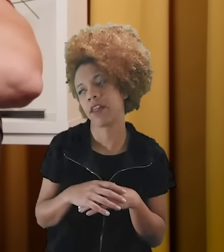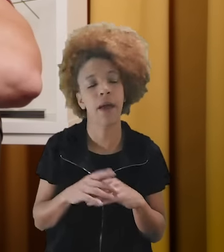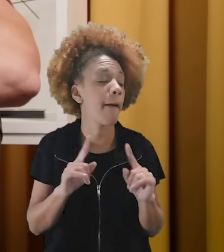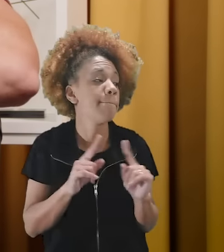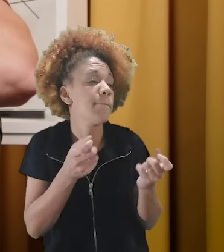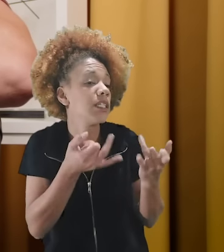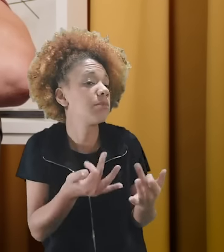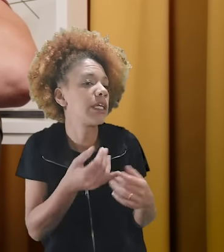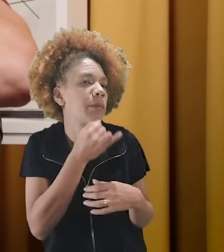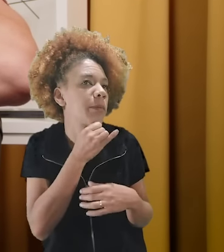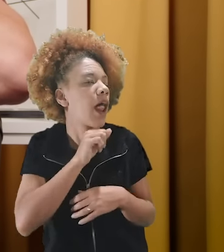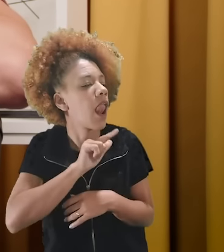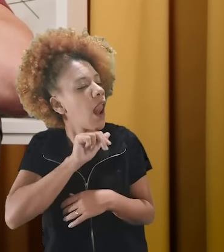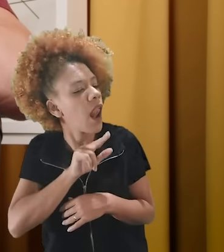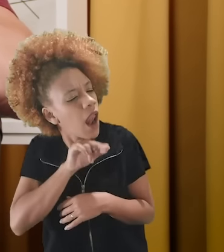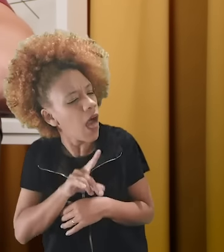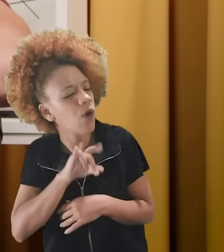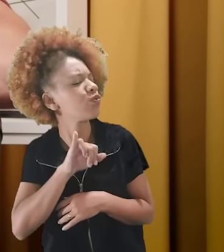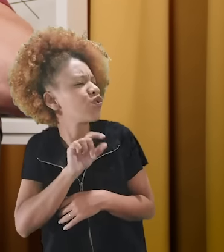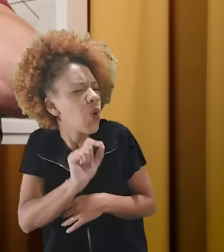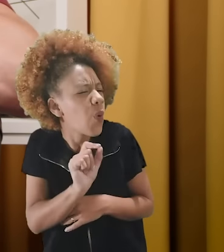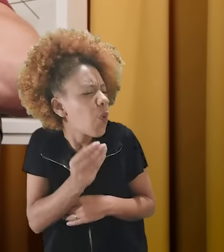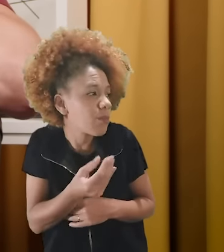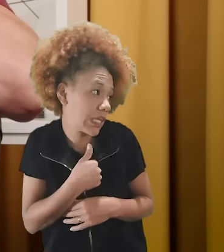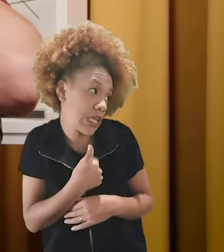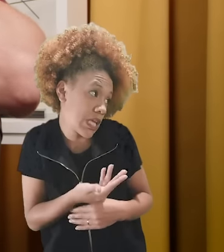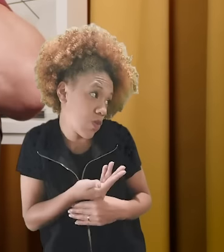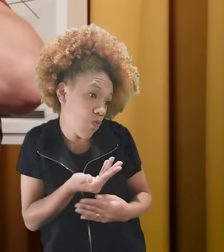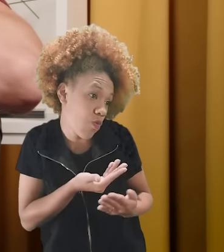me explica o que que você fala se d laoud d não sei o qu como é que funciona isso eu sou Comecei